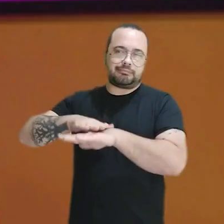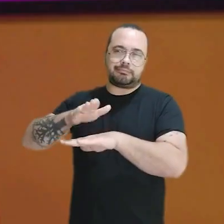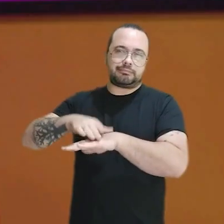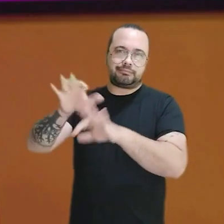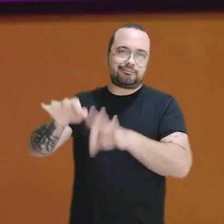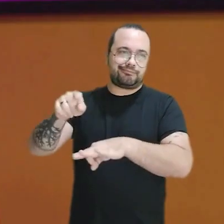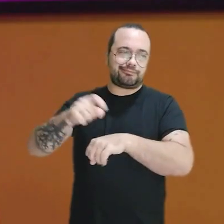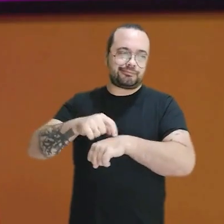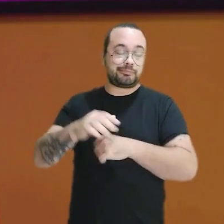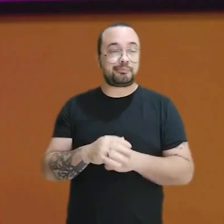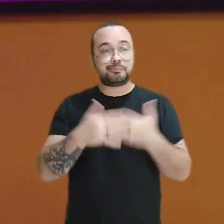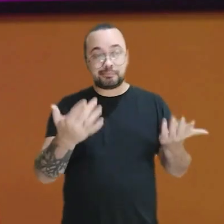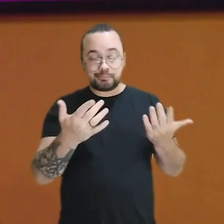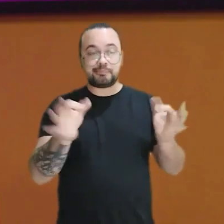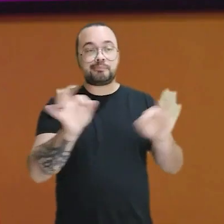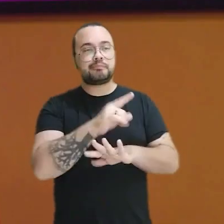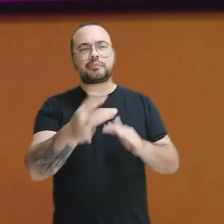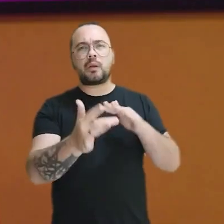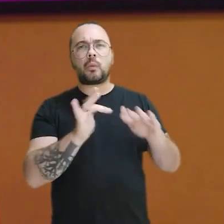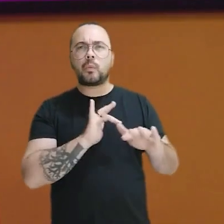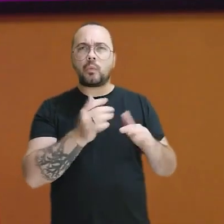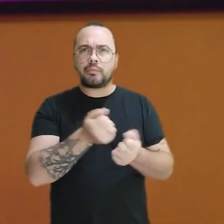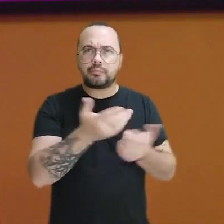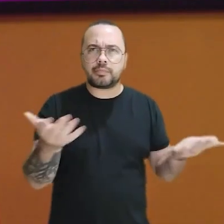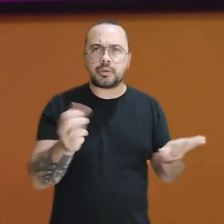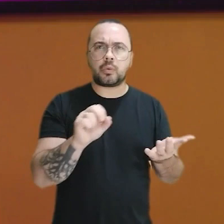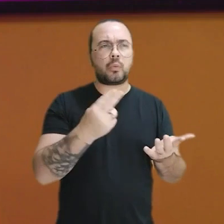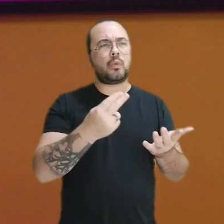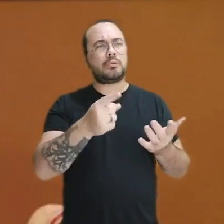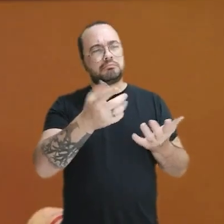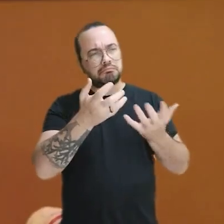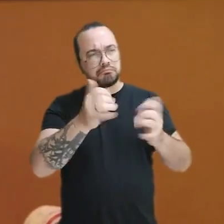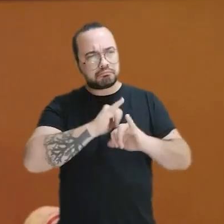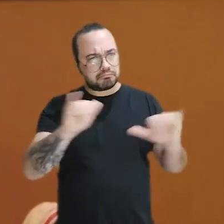E aí, então, pra encerrar, passa suas redes sociais, se tiver alguma coisa que você queira divulgar mais...